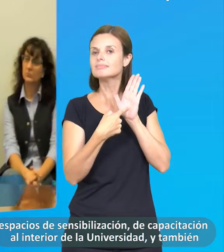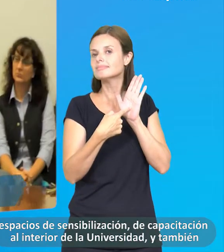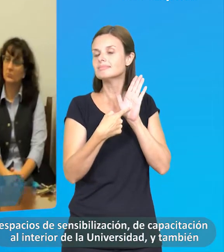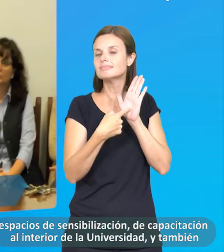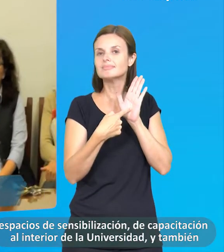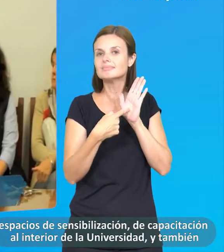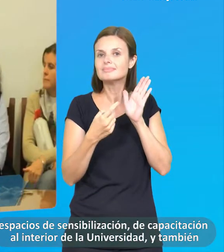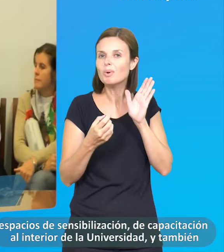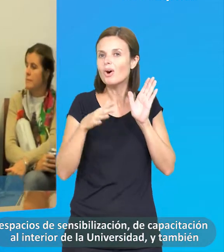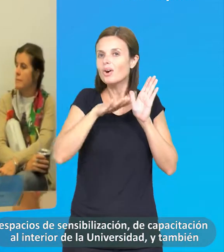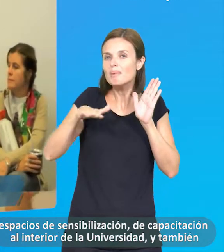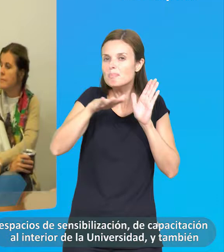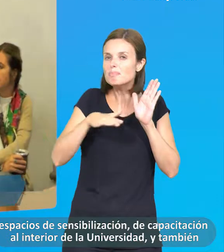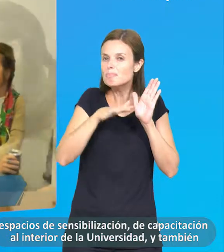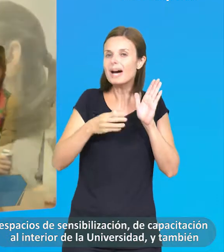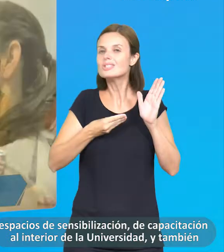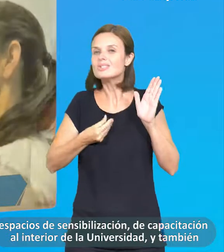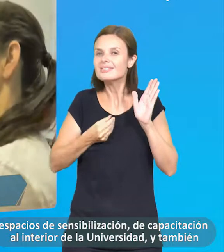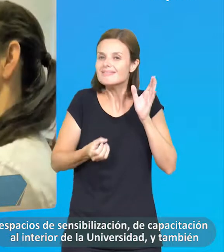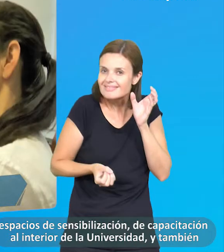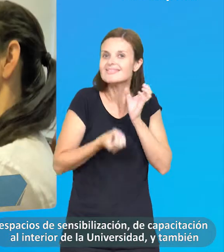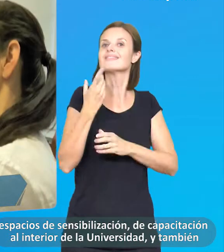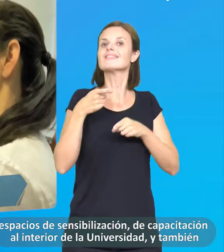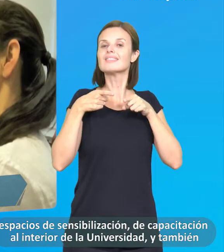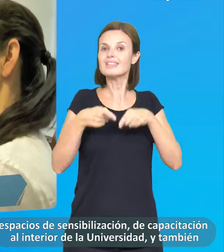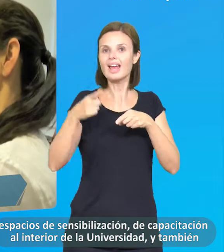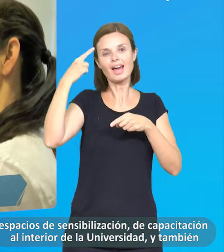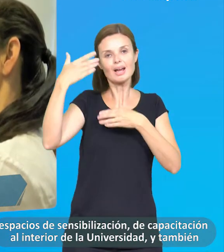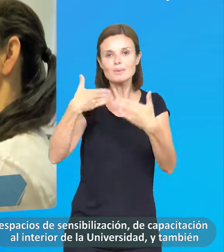esos espacios de sensibilización, de capacitación al interior de la universidad